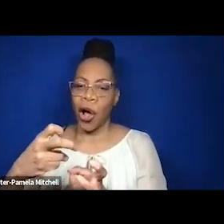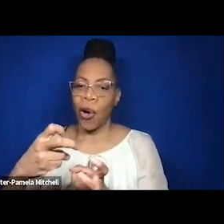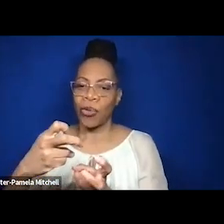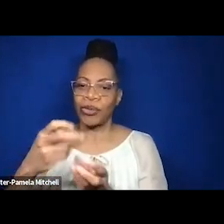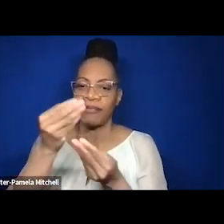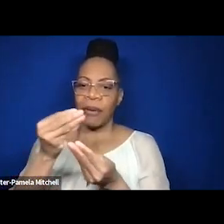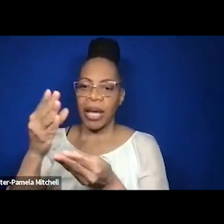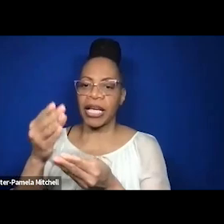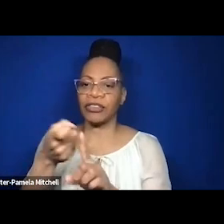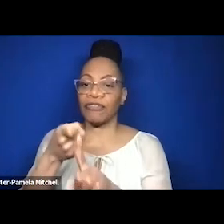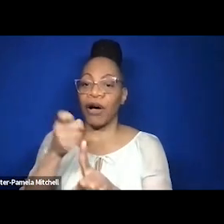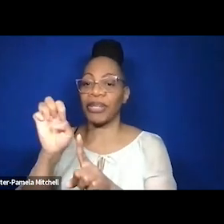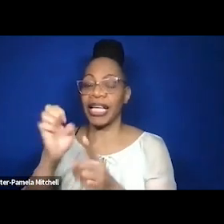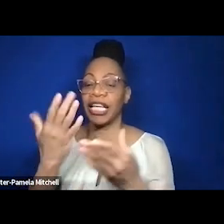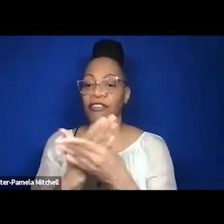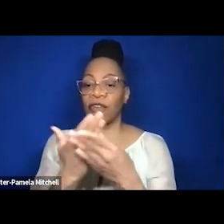Este es un sistema separado